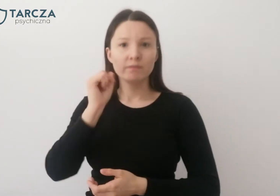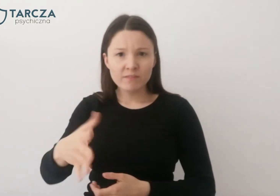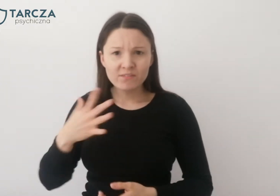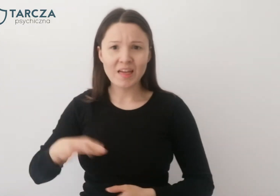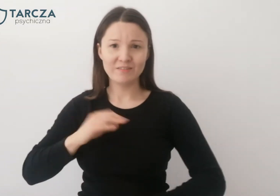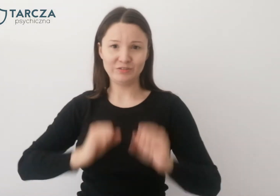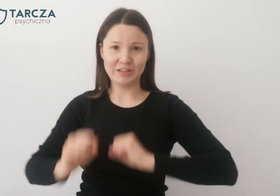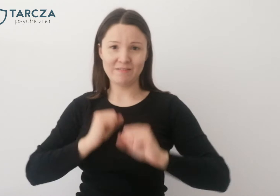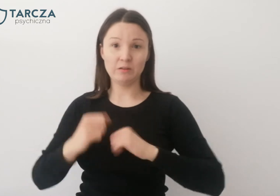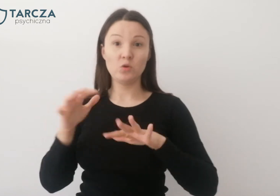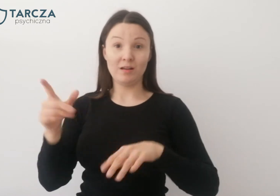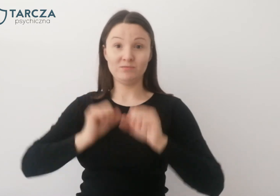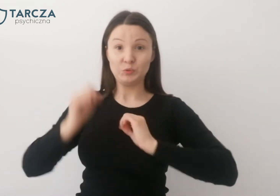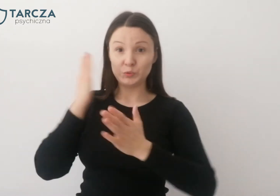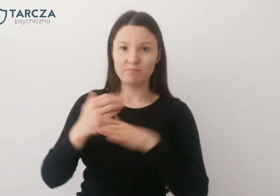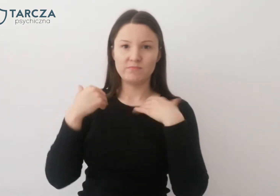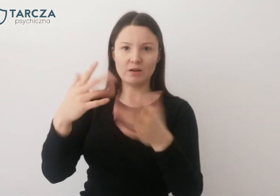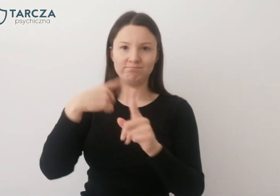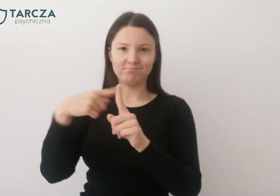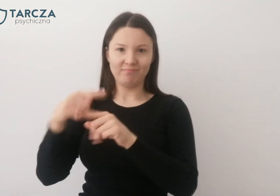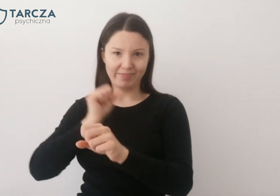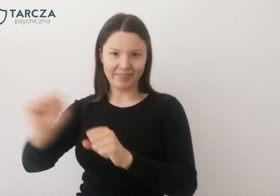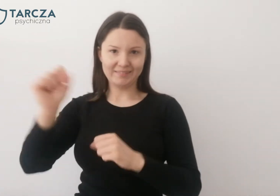Warto ćwiczyć. Ćwiczenia dają pozytywne efekty.